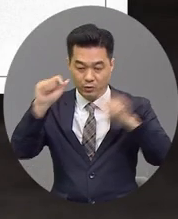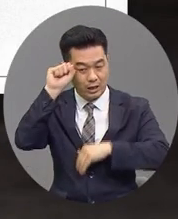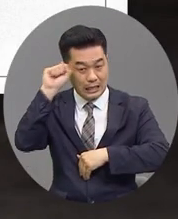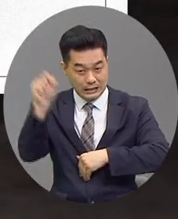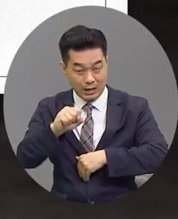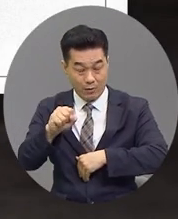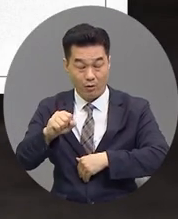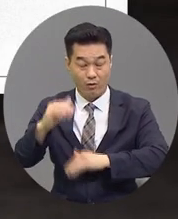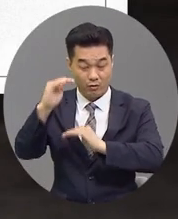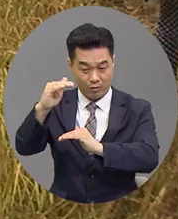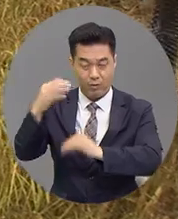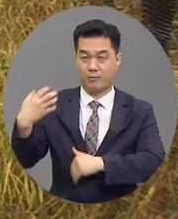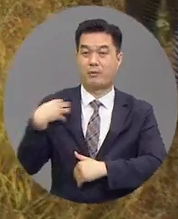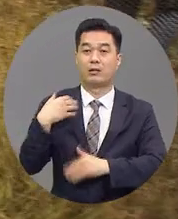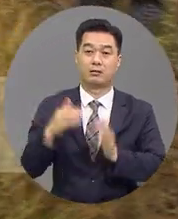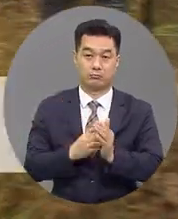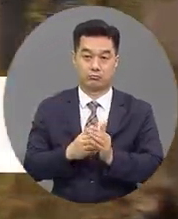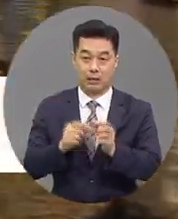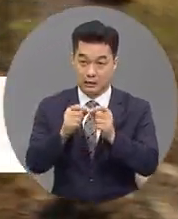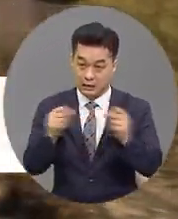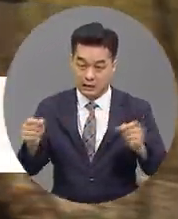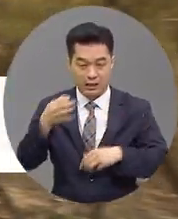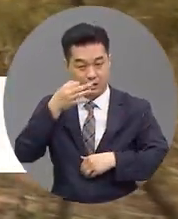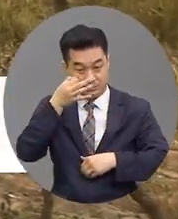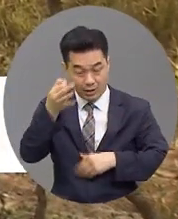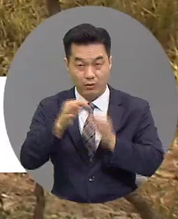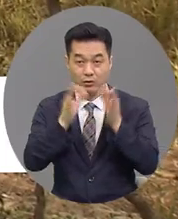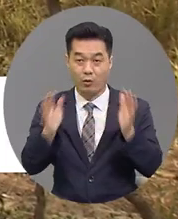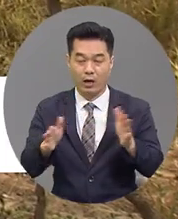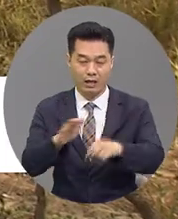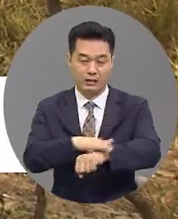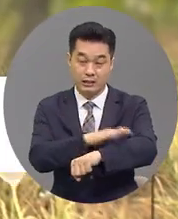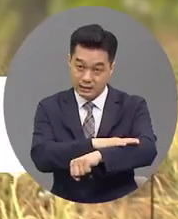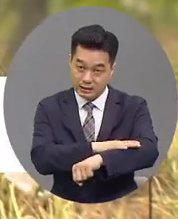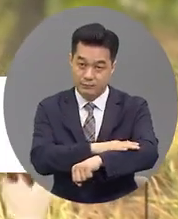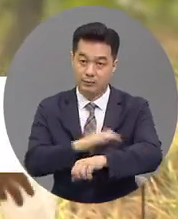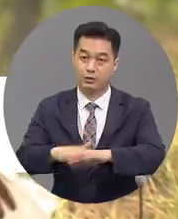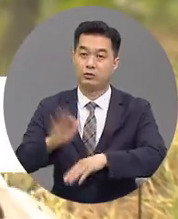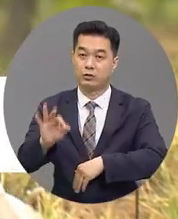일과를 소화했습니다.